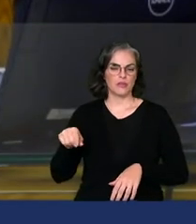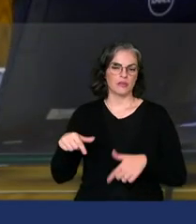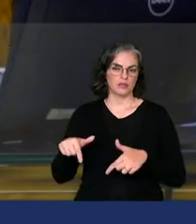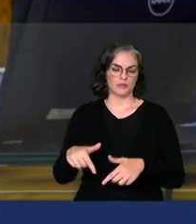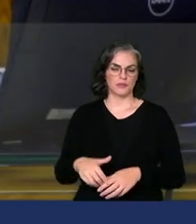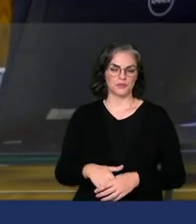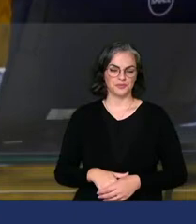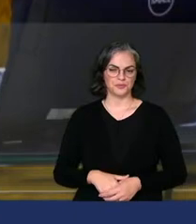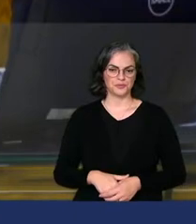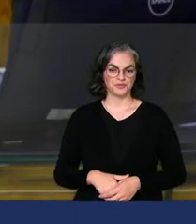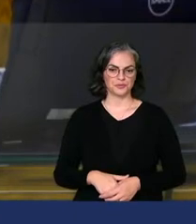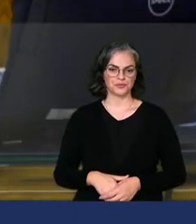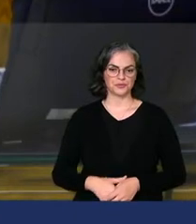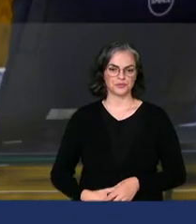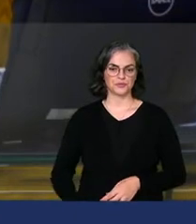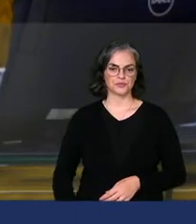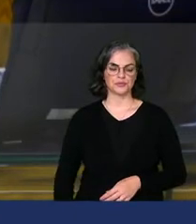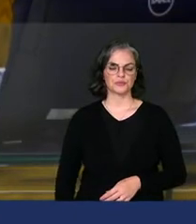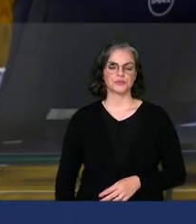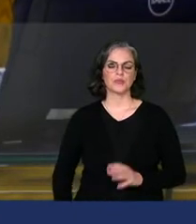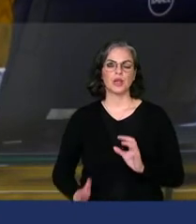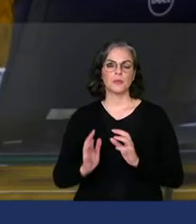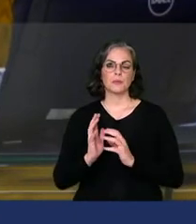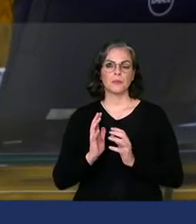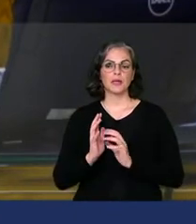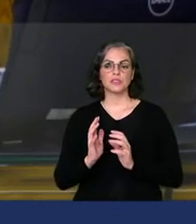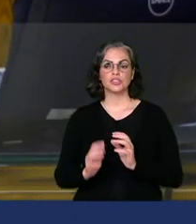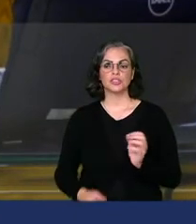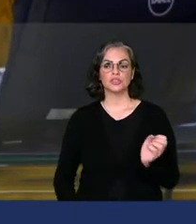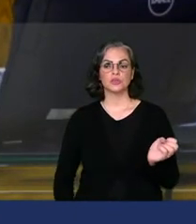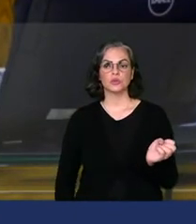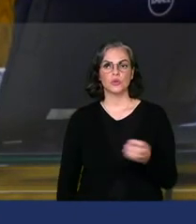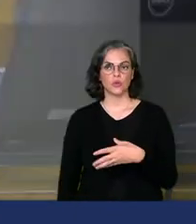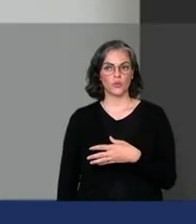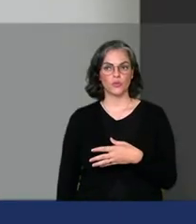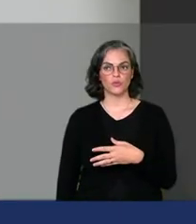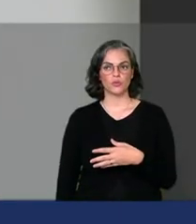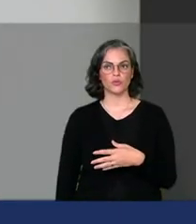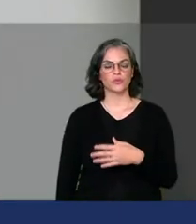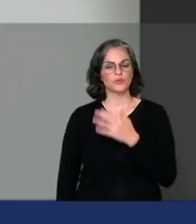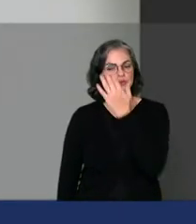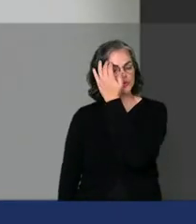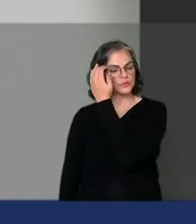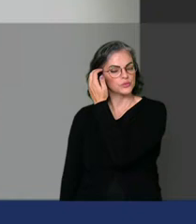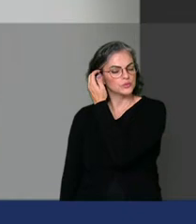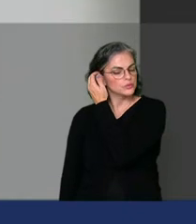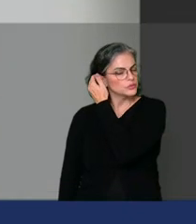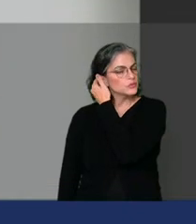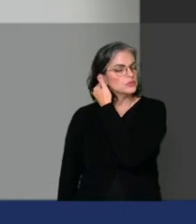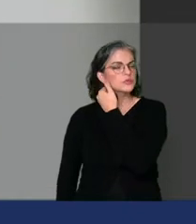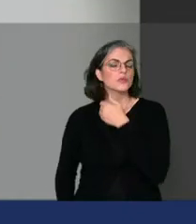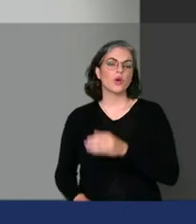E TRABALHADORAS. -- [PRESIDENTE]: COMO ORIENTA O NOVO? -- [DEPUTADO]: PRESIDENTE, O NOVO ORIENTA